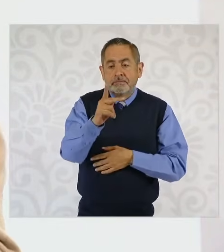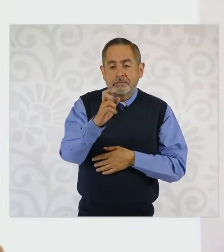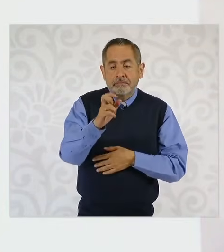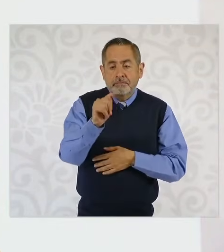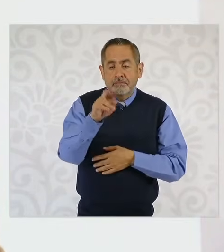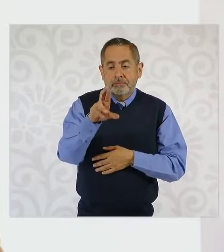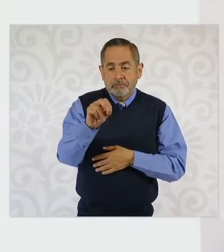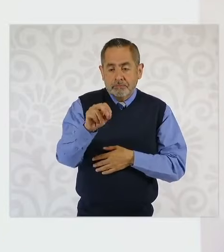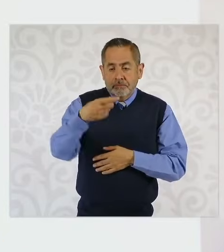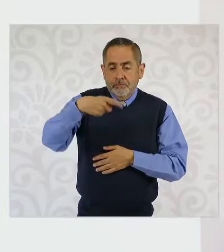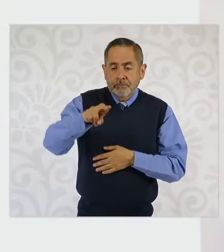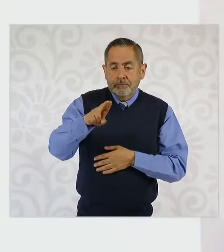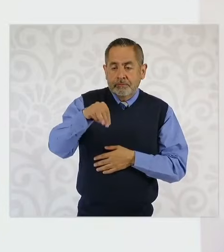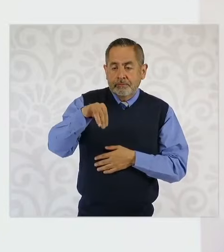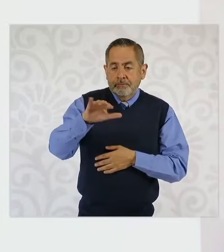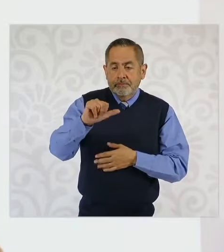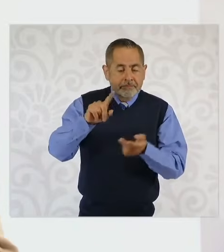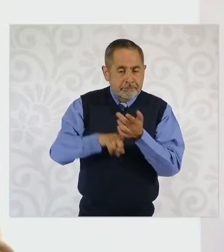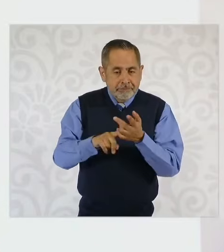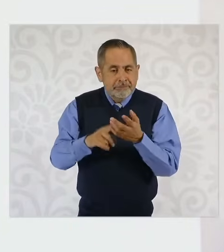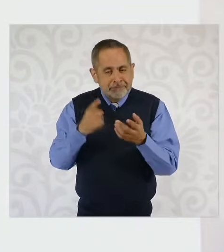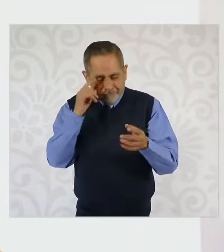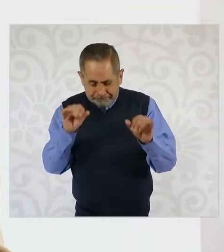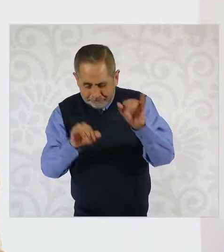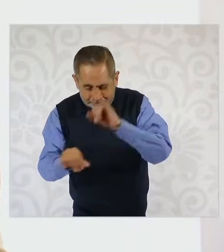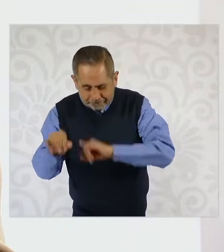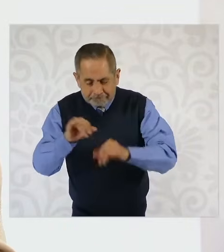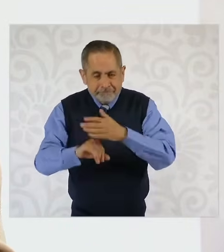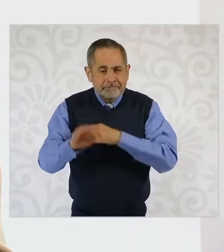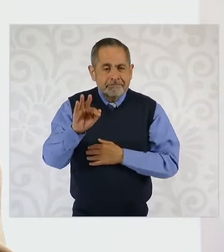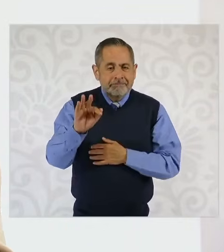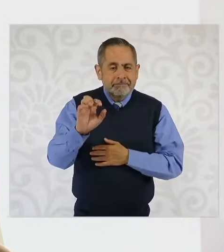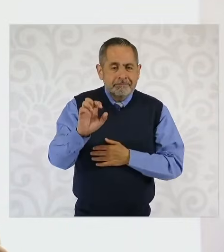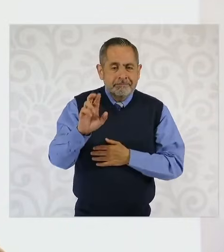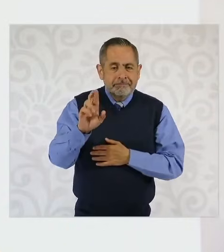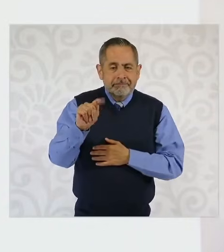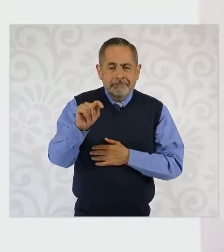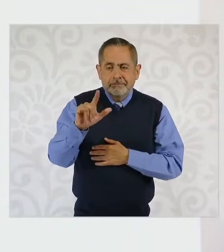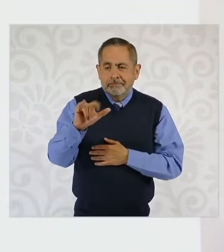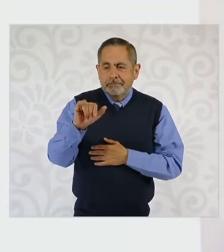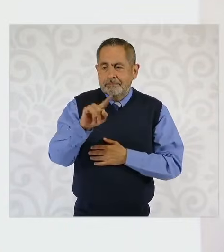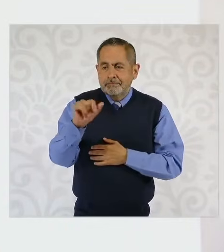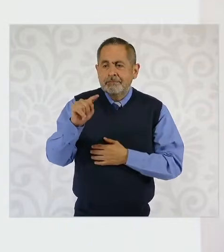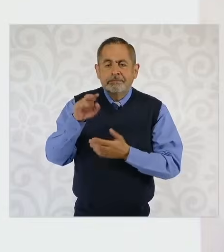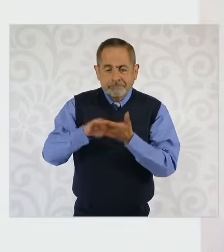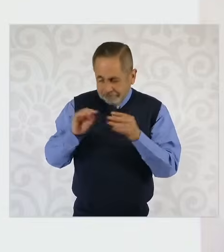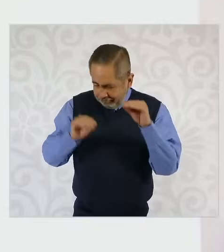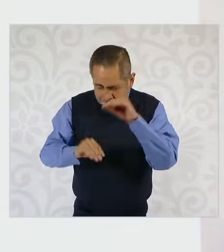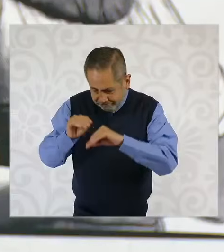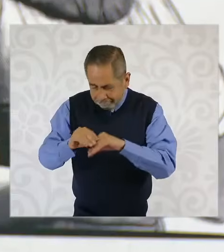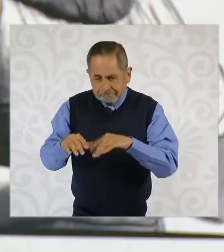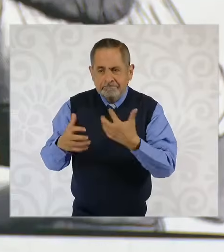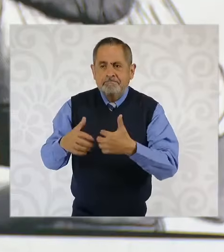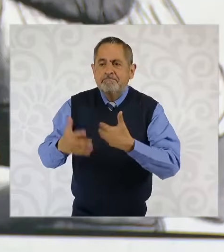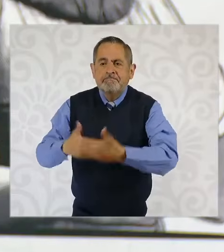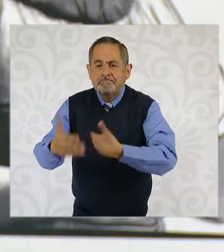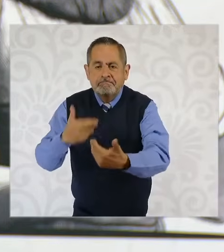que fueron los negocios que se abandonaron durante el neoliberalismo por parte de Pemex y un cuarto